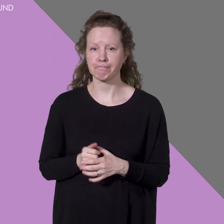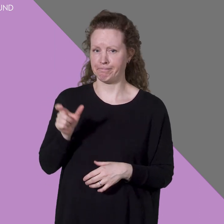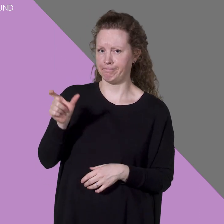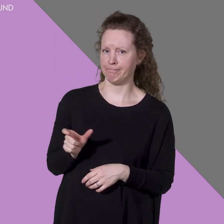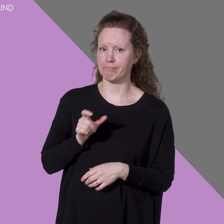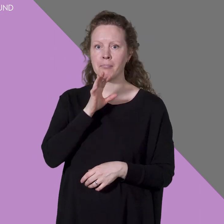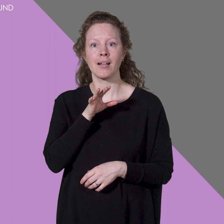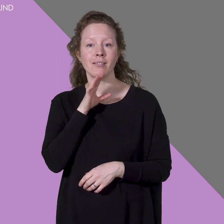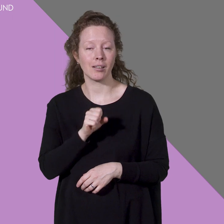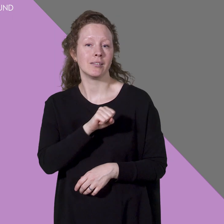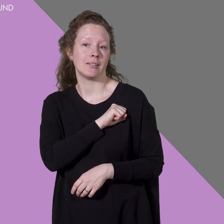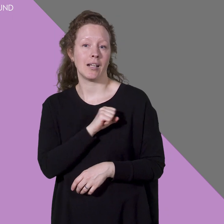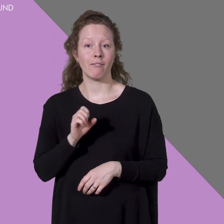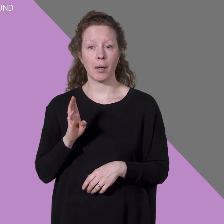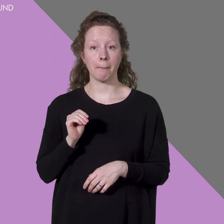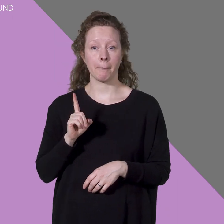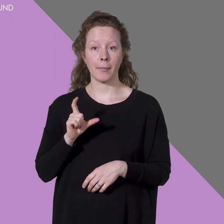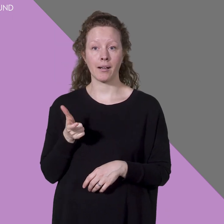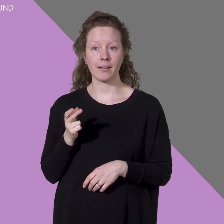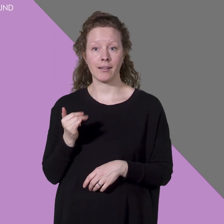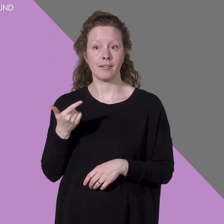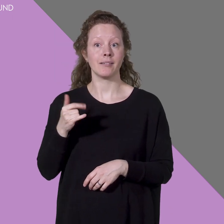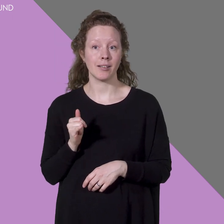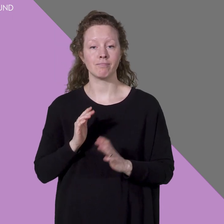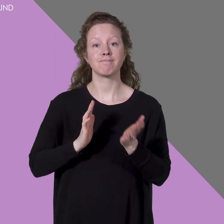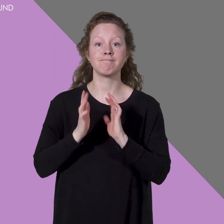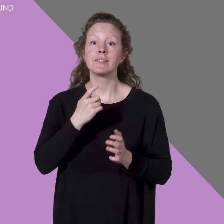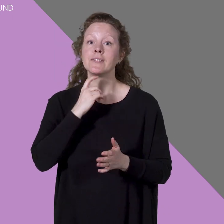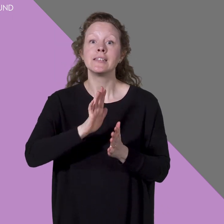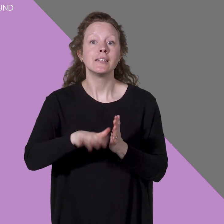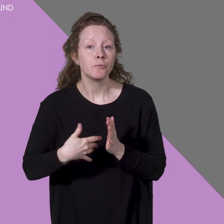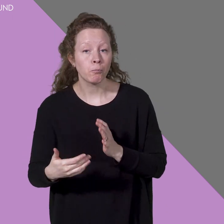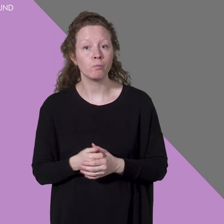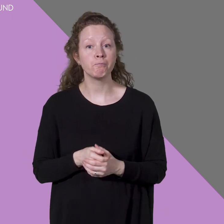Sagorna berättas av Silva Belghiti på finskt teckenspråk, -